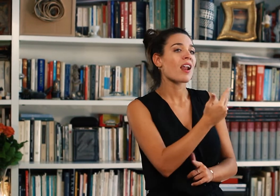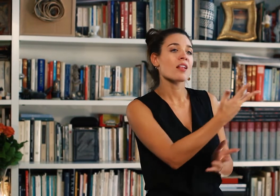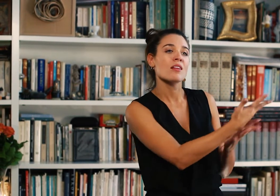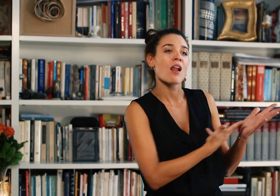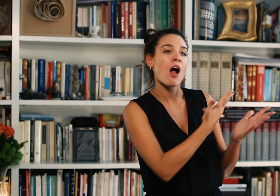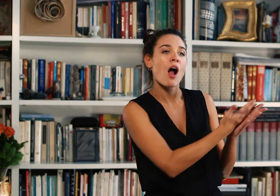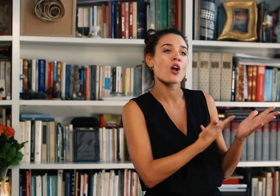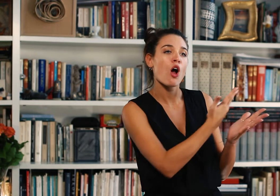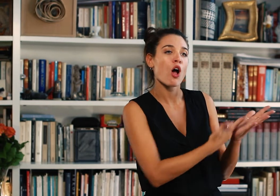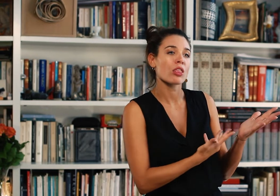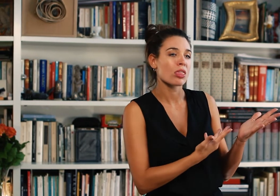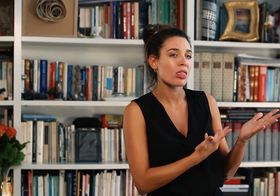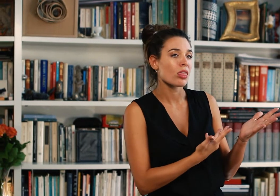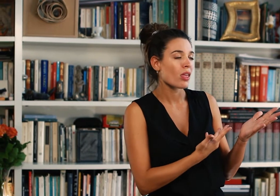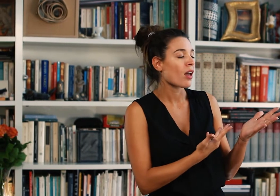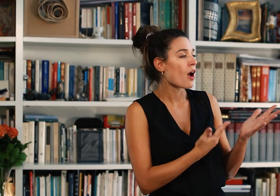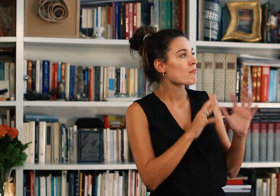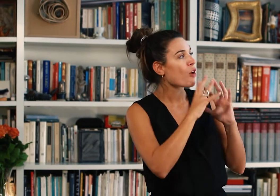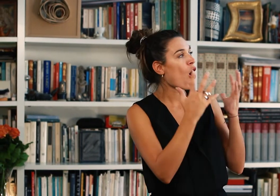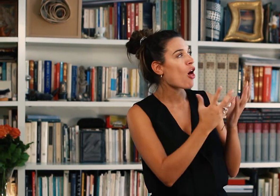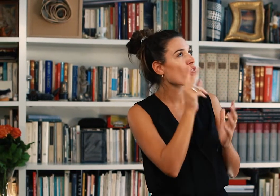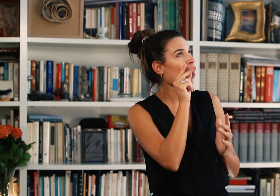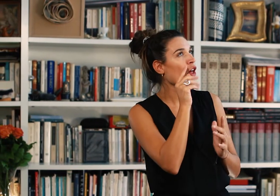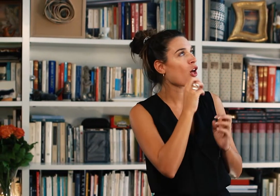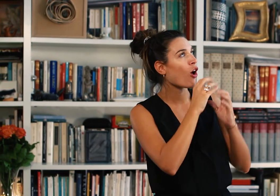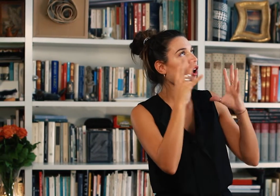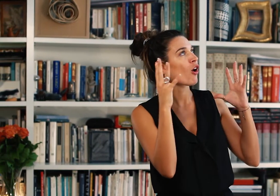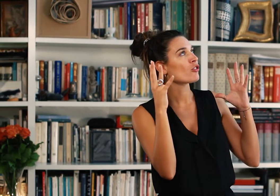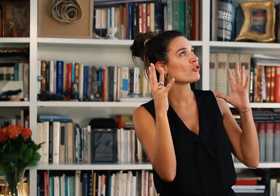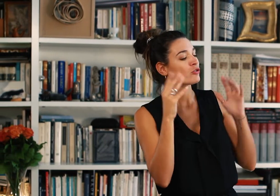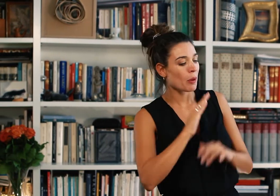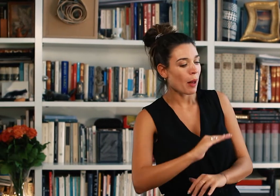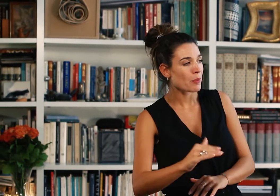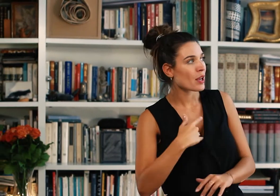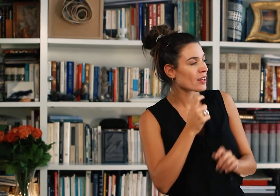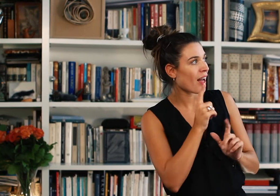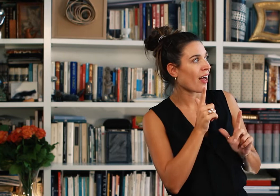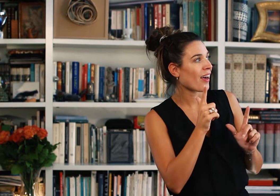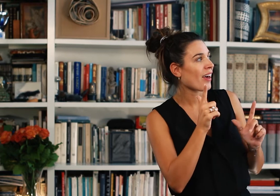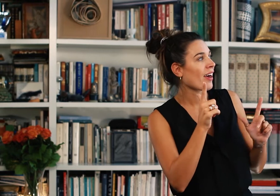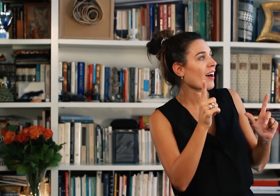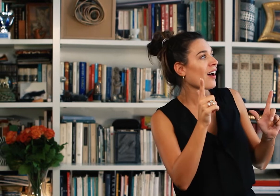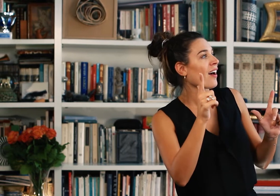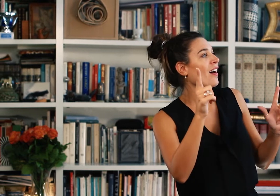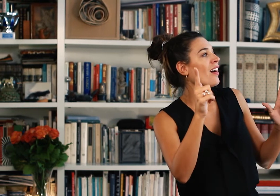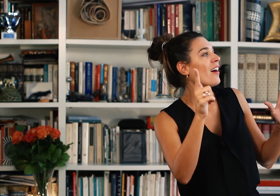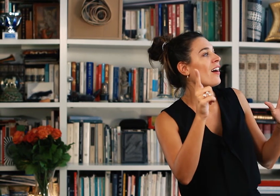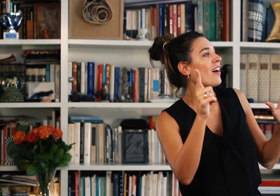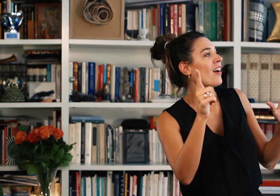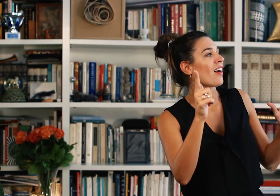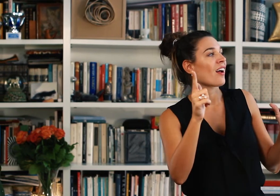e i bambini scoprivano cos'era la meraviglia. Lui raccontava piano,